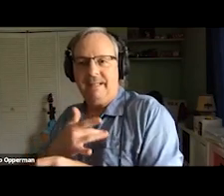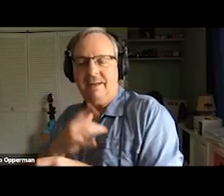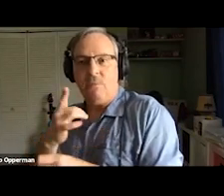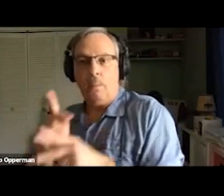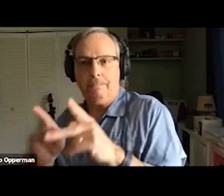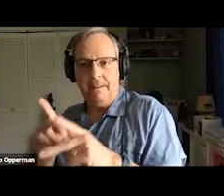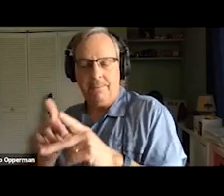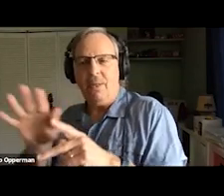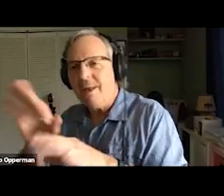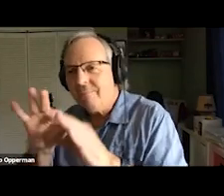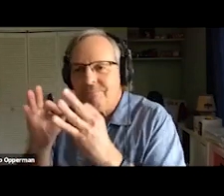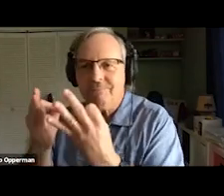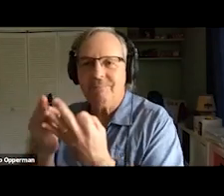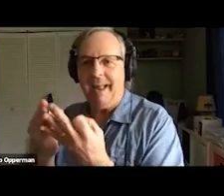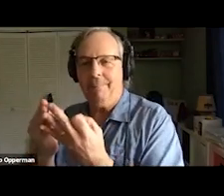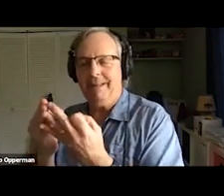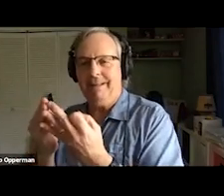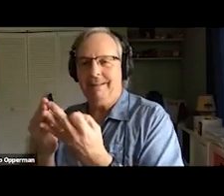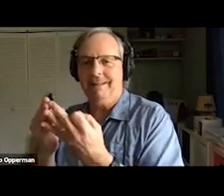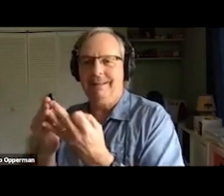su familia, es pensar realmente en